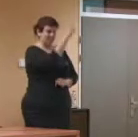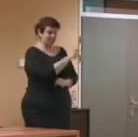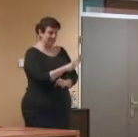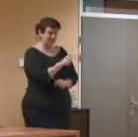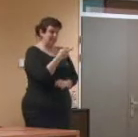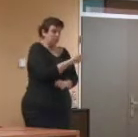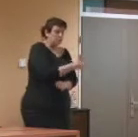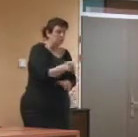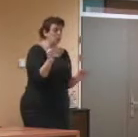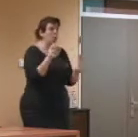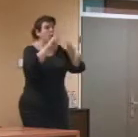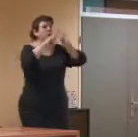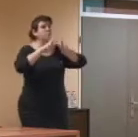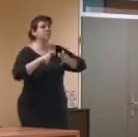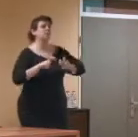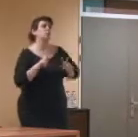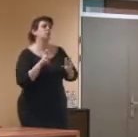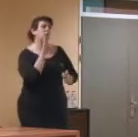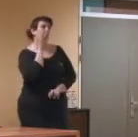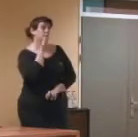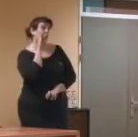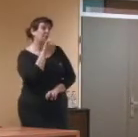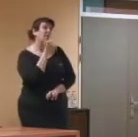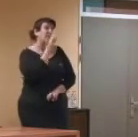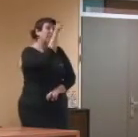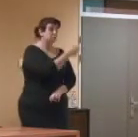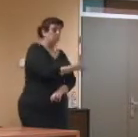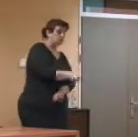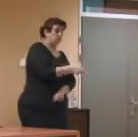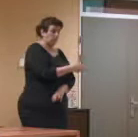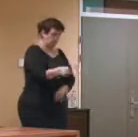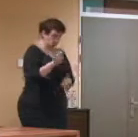o investigados por corrupción. Esta cifra no se da en ninguna otra